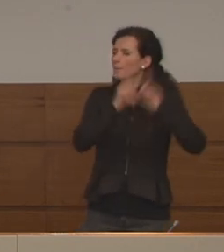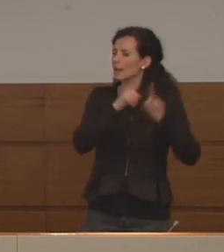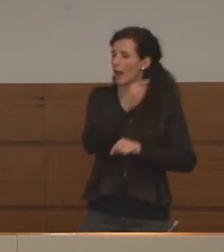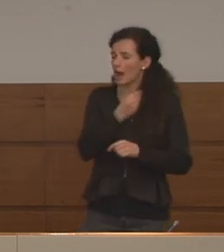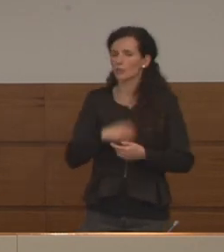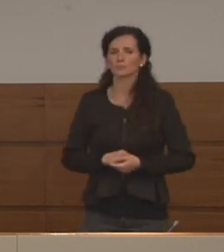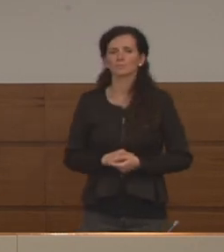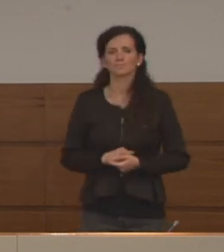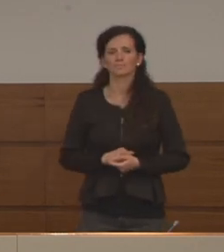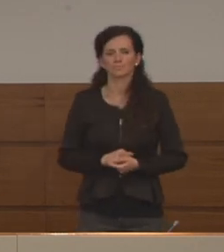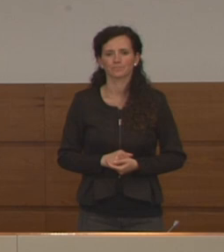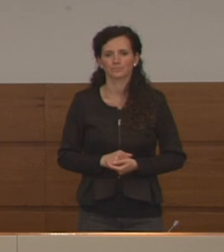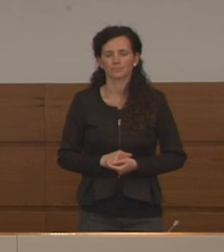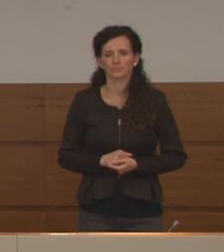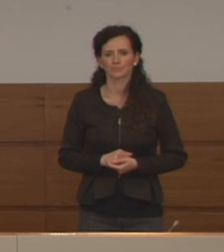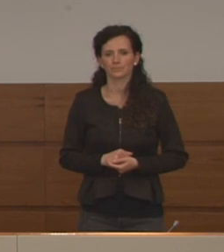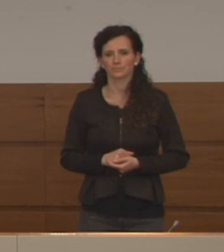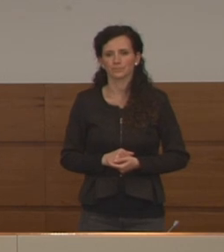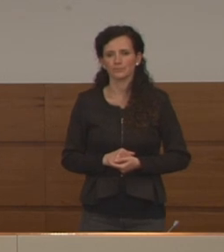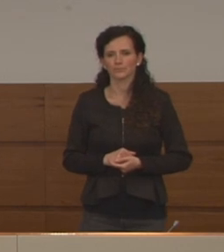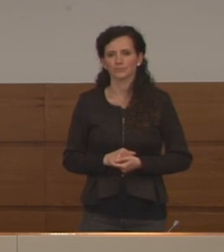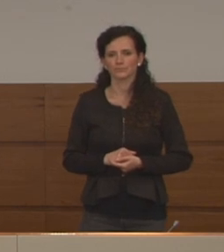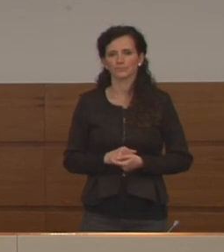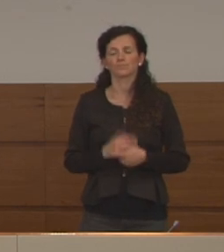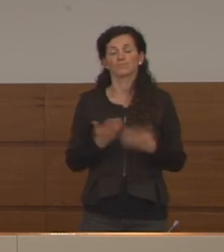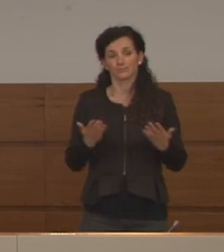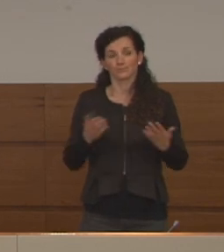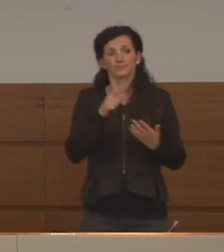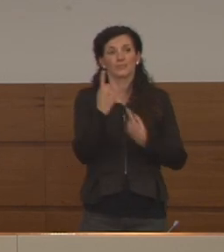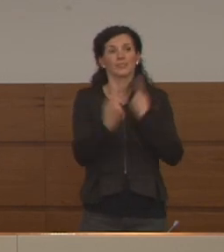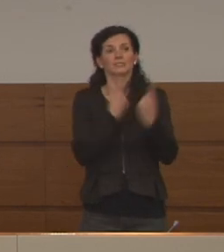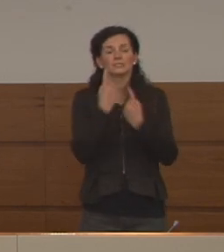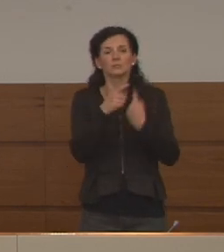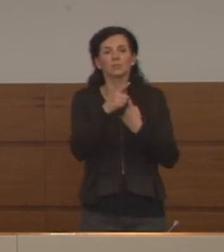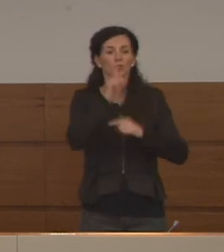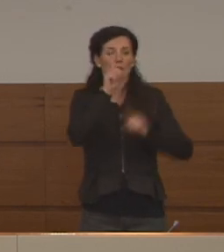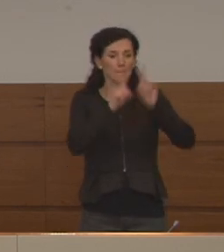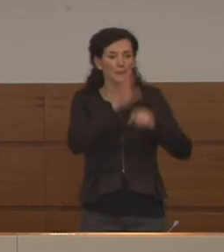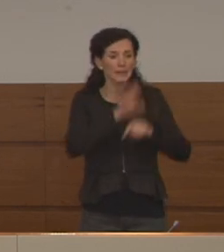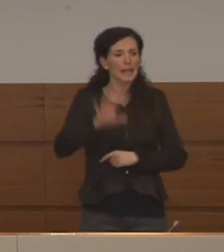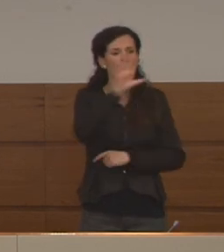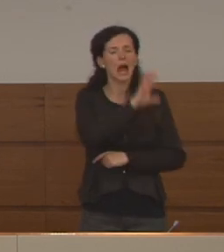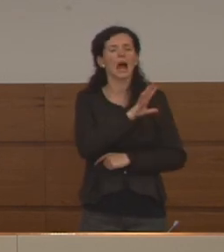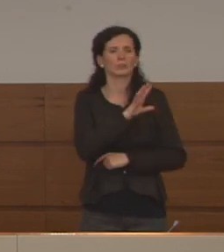Mah, qui il discorso il discorso è abbastanza difficile, molto articolato. Perché quella è una regione molto